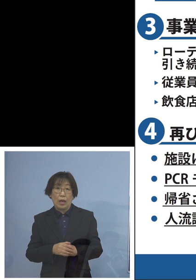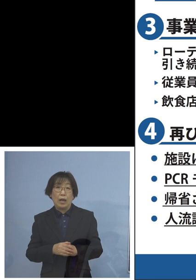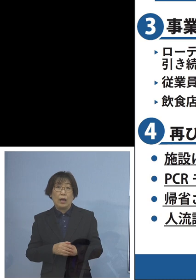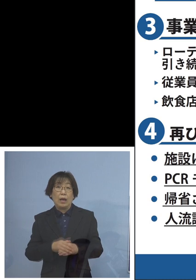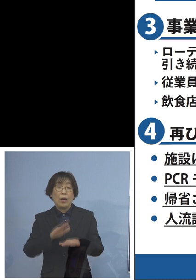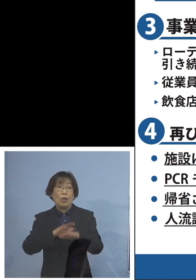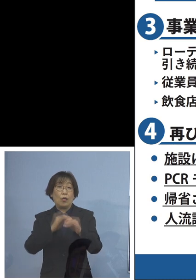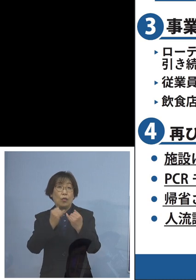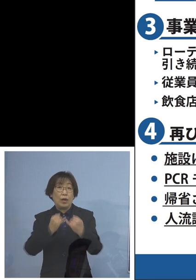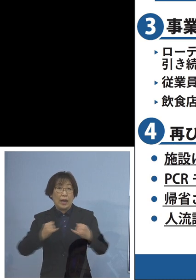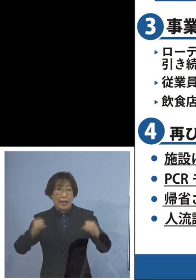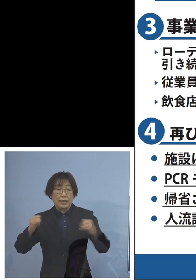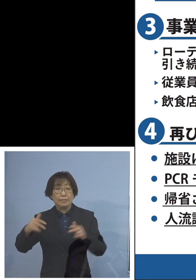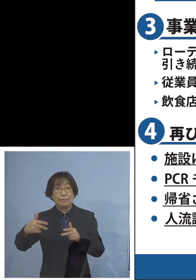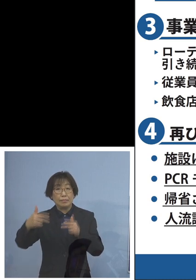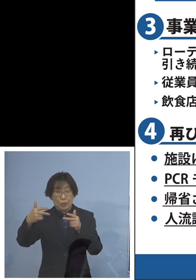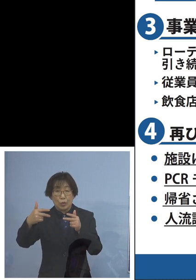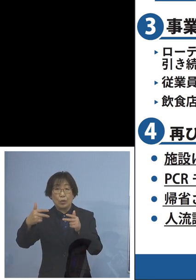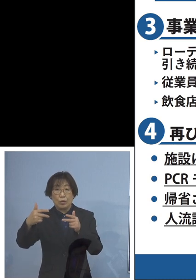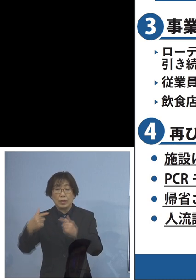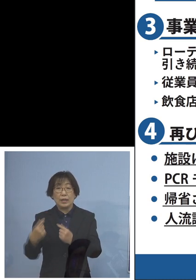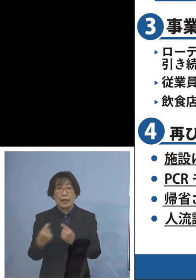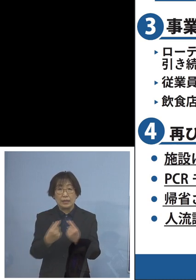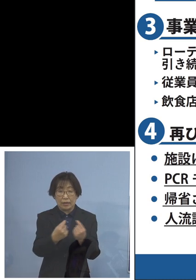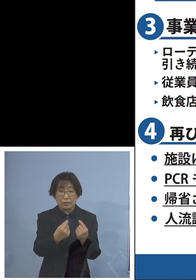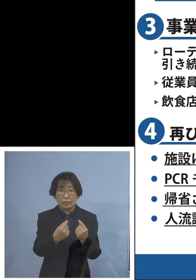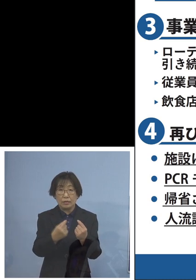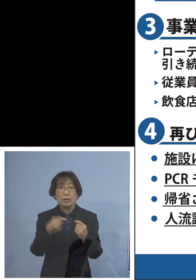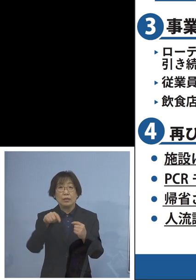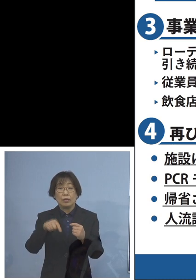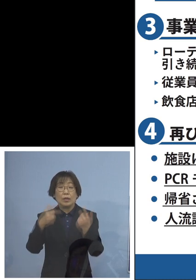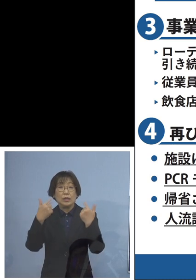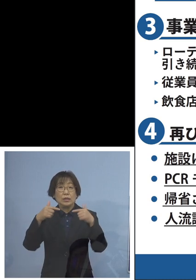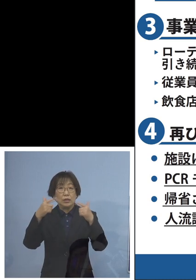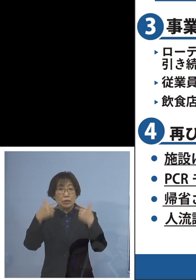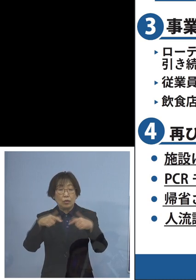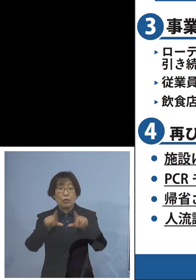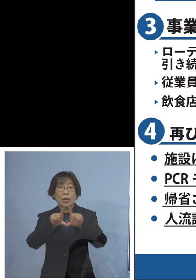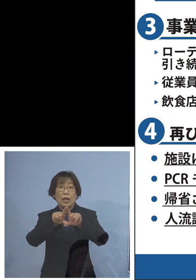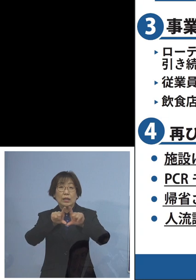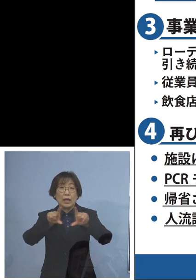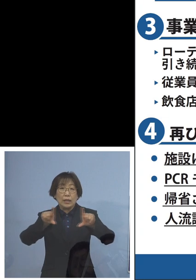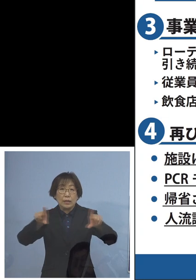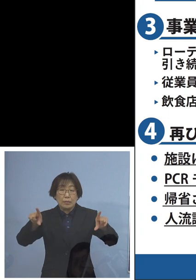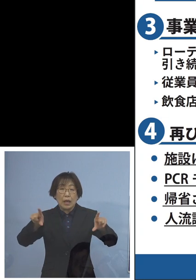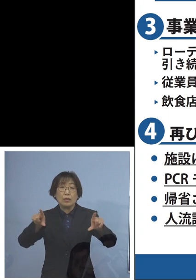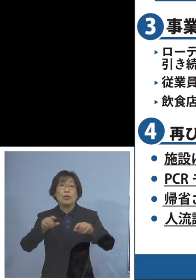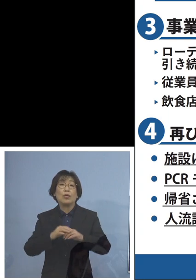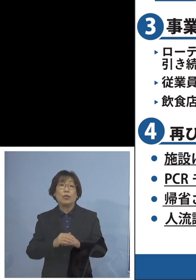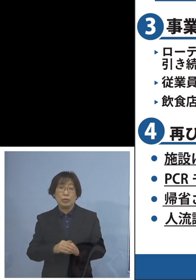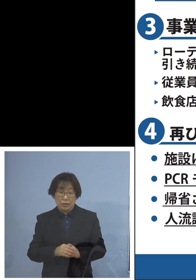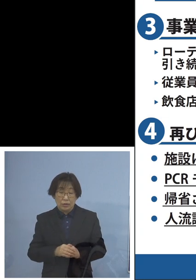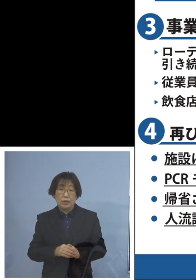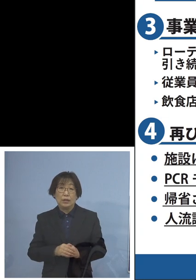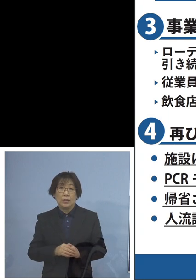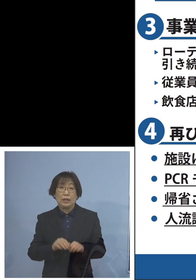よりこうしたものをもう日常の 当たり前のことに導入をいただければと